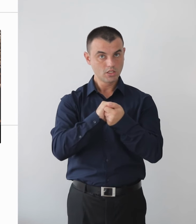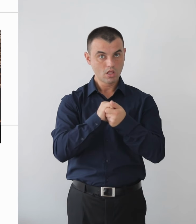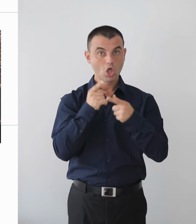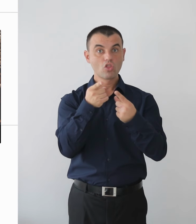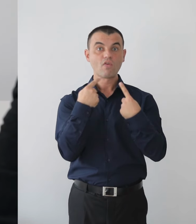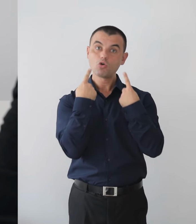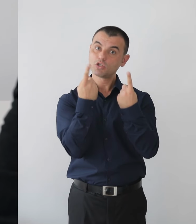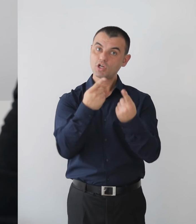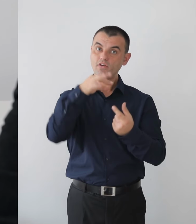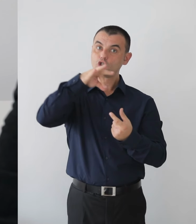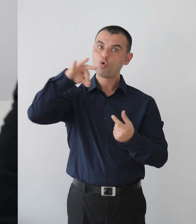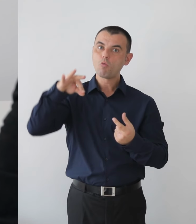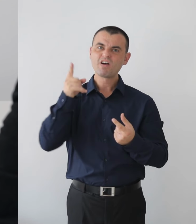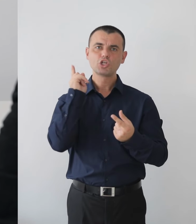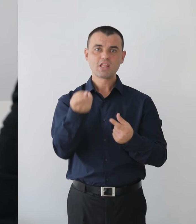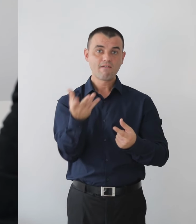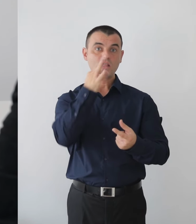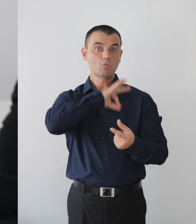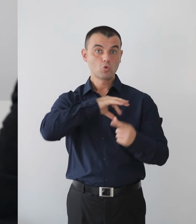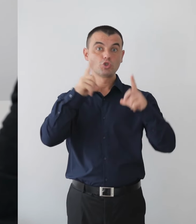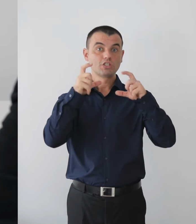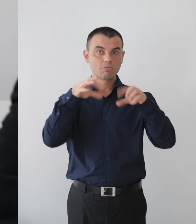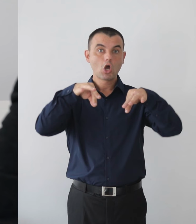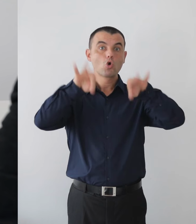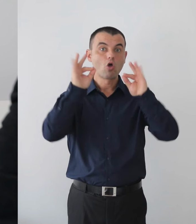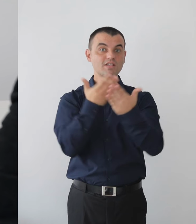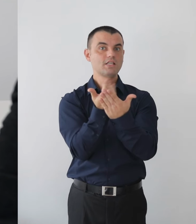Това означава, че купувачът трябва да получи снимка, която е готова за ползване.